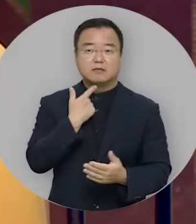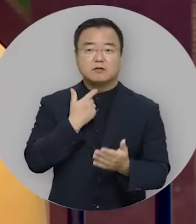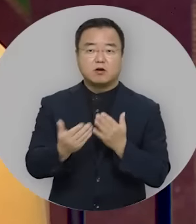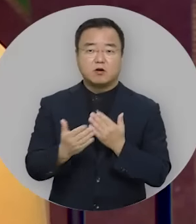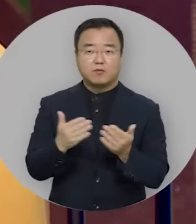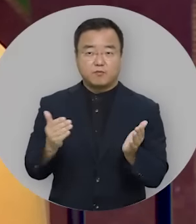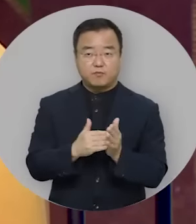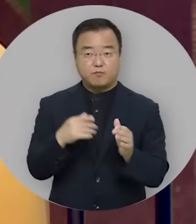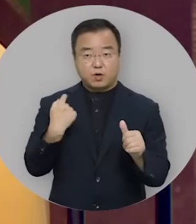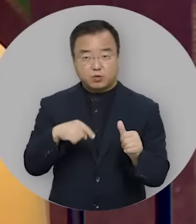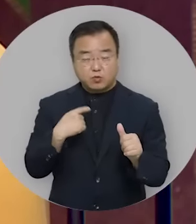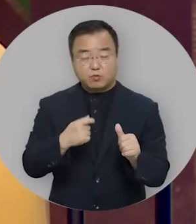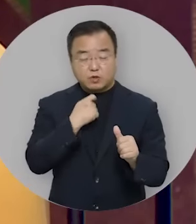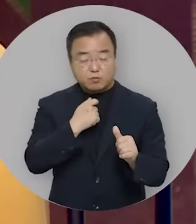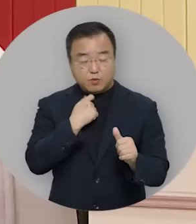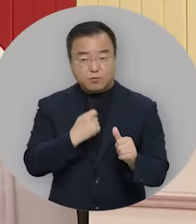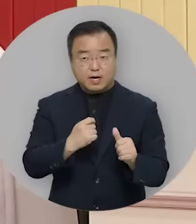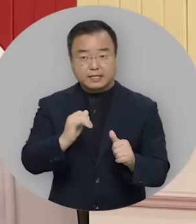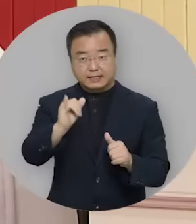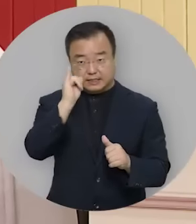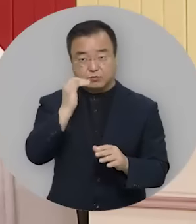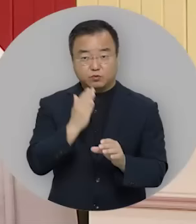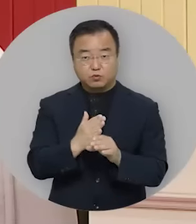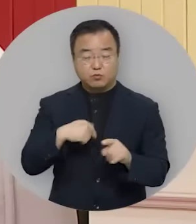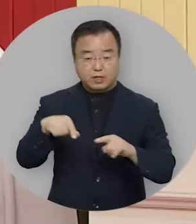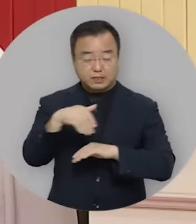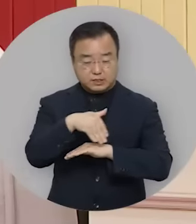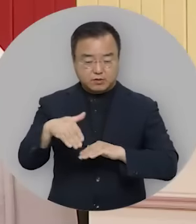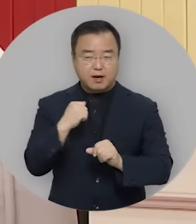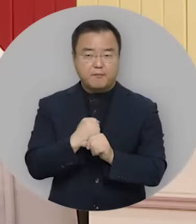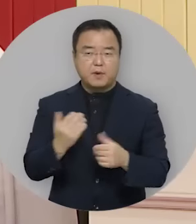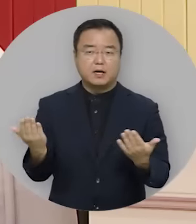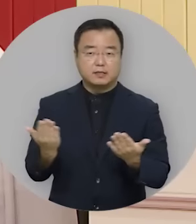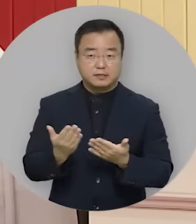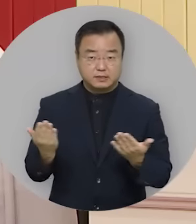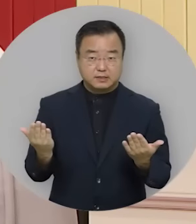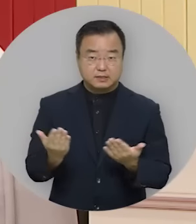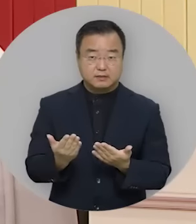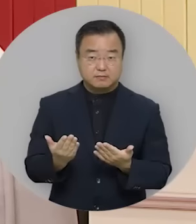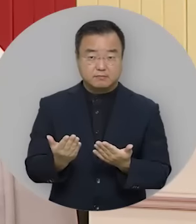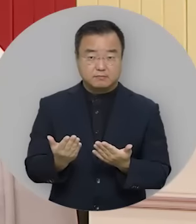그리고 교육에 대한 바람들이 있으셔서 지금 정책을 만드시는 데 있어서도